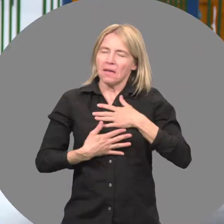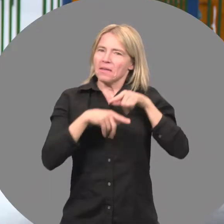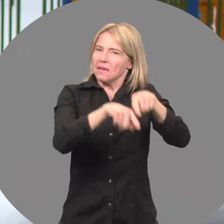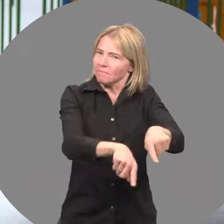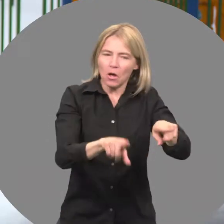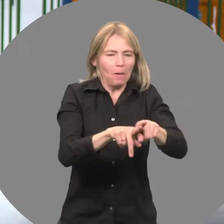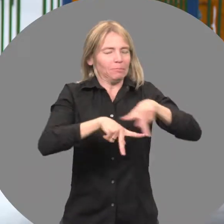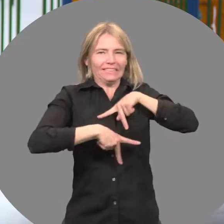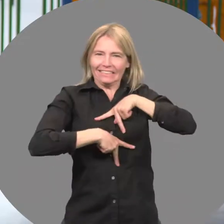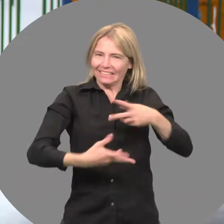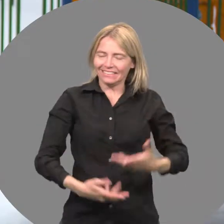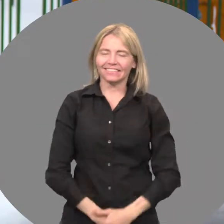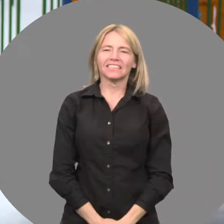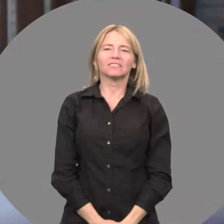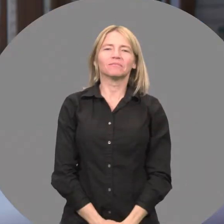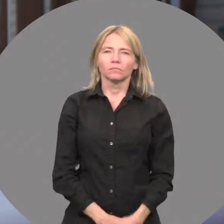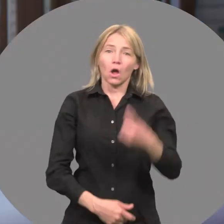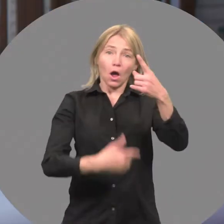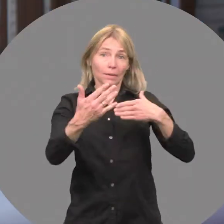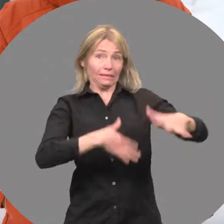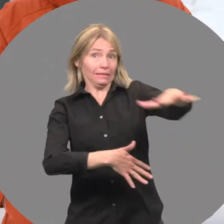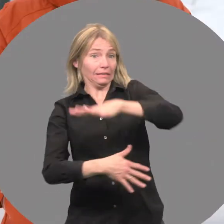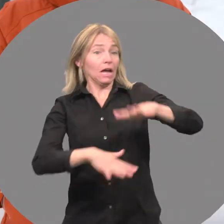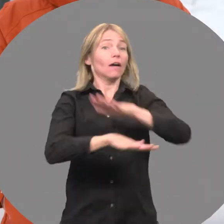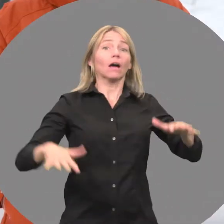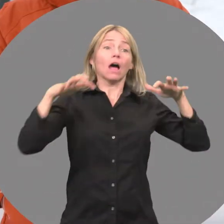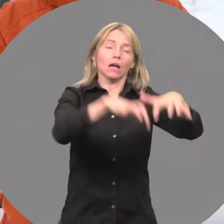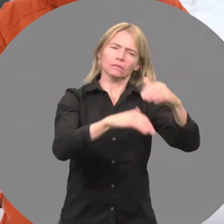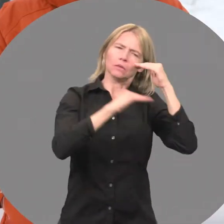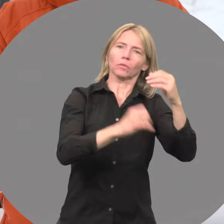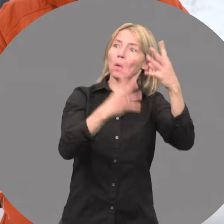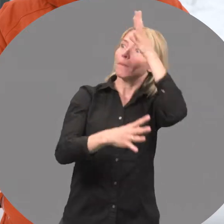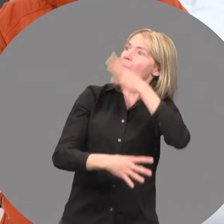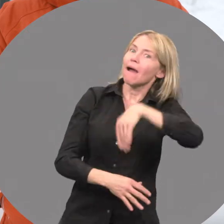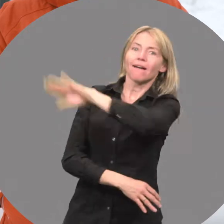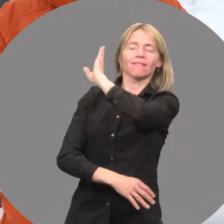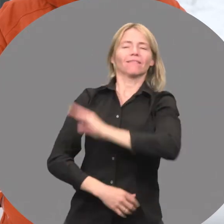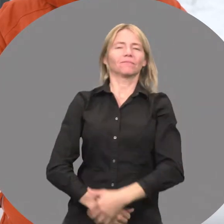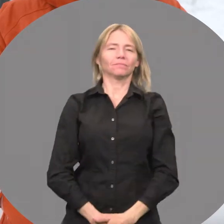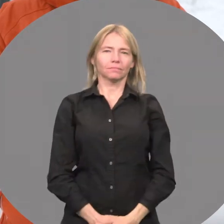En santé et actifs! Et créatifs. Un endroit sécuritaire où ils sont pris en charge quand ils ne peuvent pas être avec leurs parents.